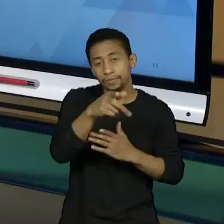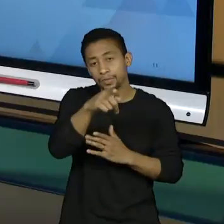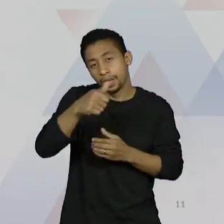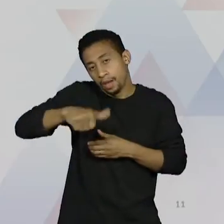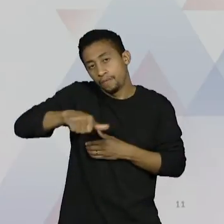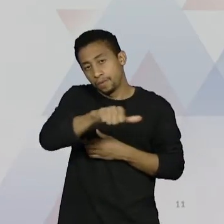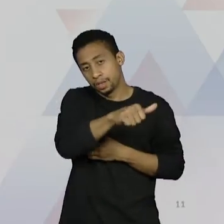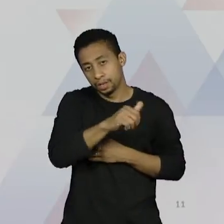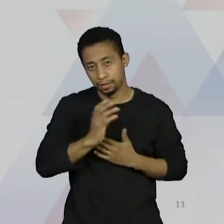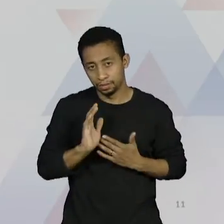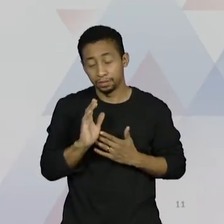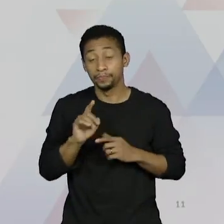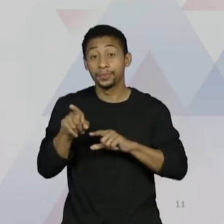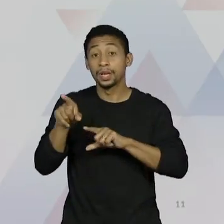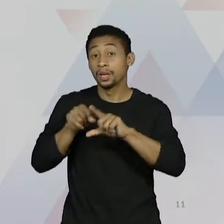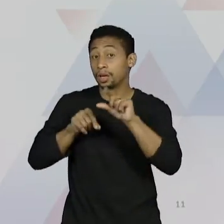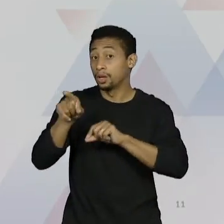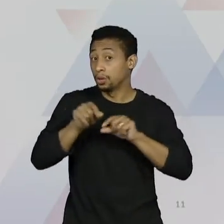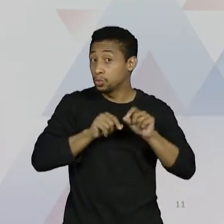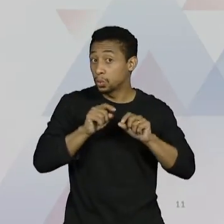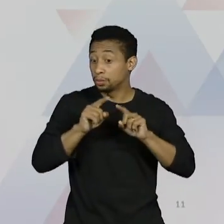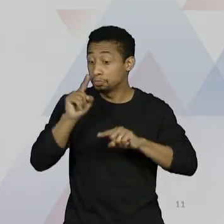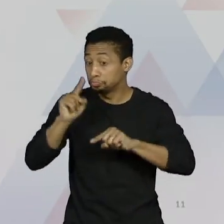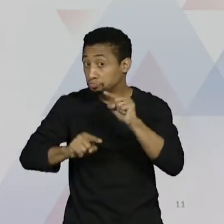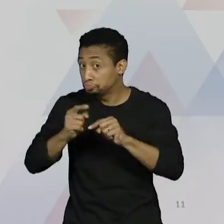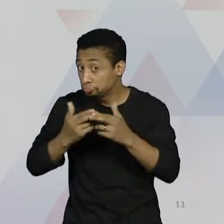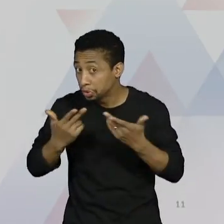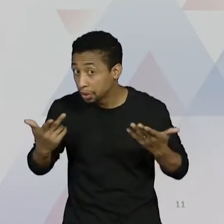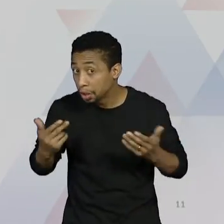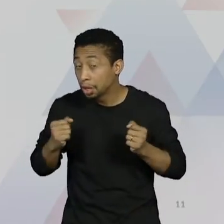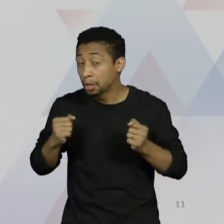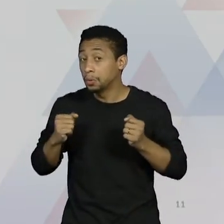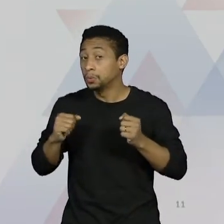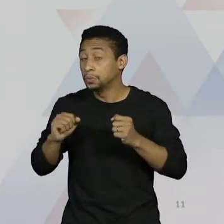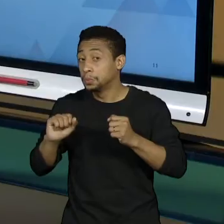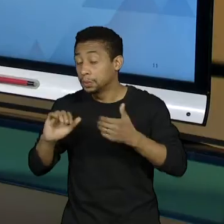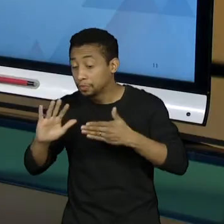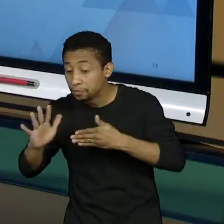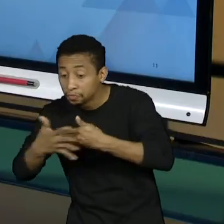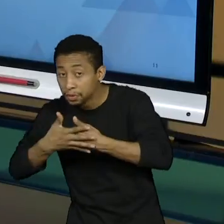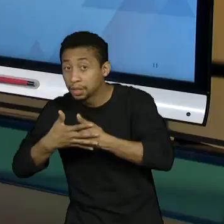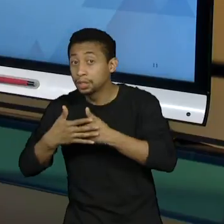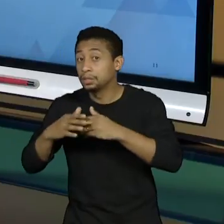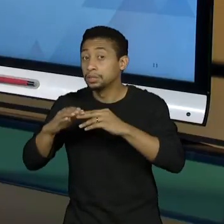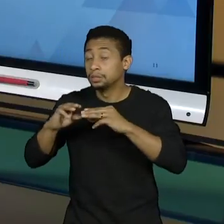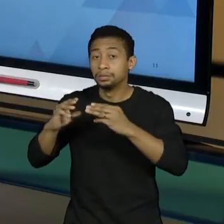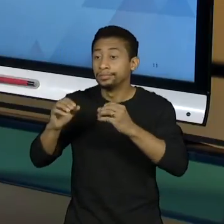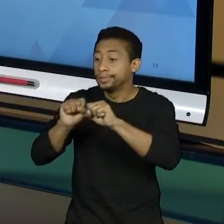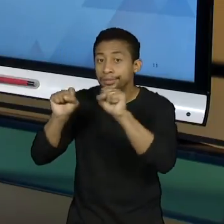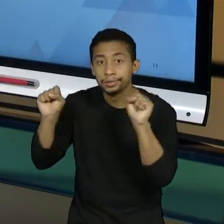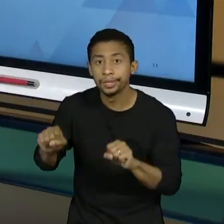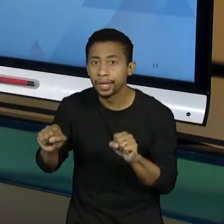"AS ESCOLHAS DAS FERRAMENTAS FORAM ADEQUADAS?", TANTO AS FERRAMENTAS EM DESENVOLVIMENTO QUANTO AS FERRAMENTAS DE INTERAÇÃO FORAM ADEQUADAS?